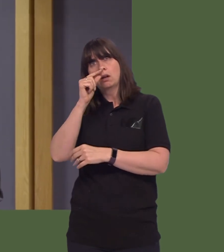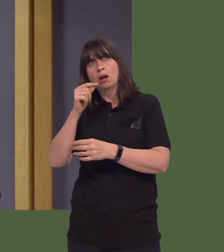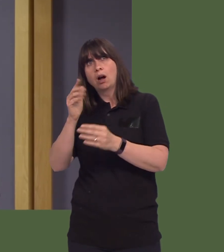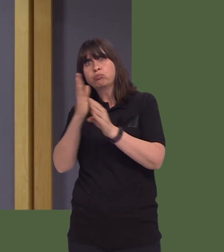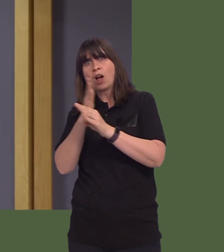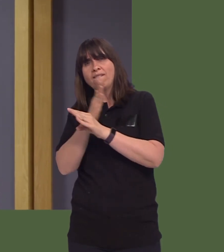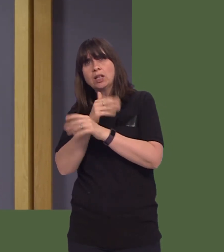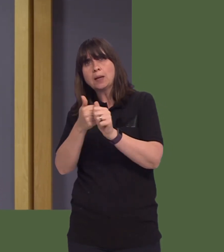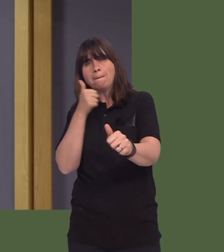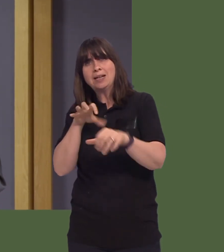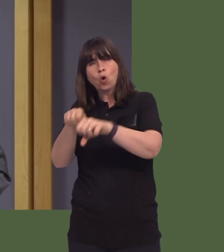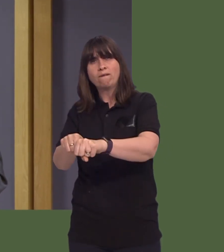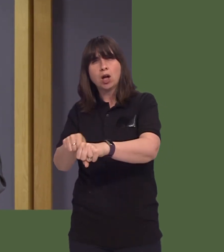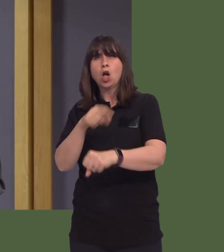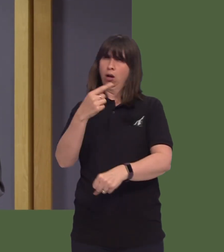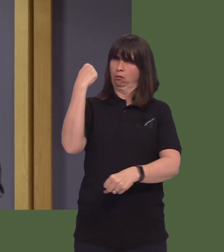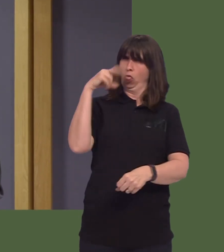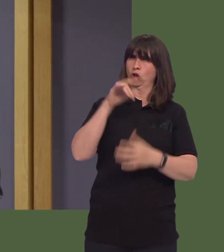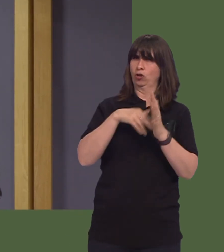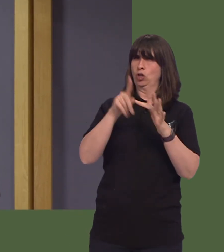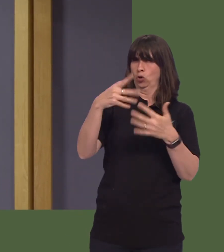yn gwbl yn erbyn preifateiddio. 'We are completely against privatisation', meddech chi.